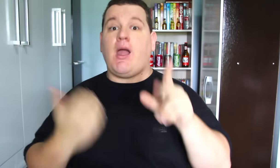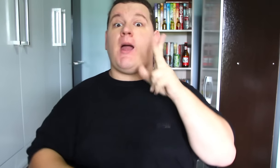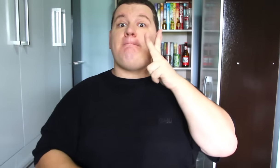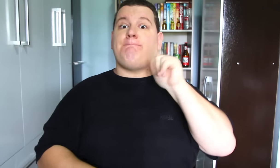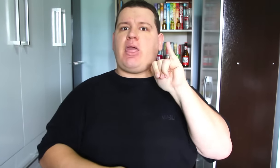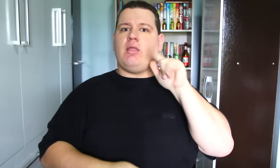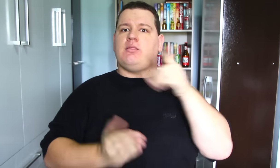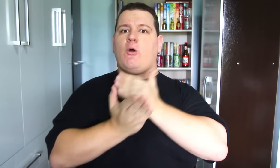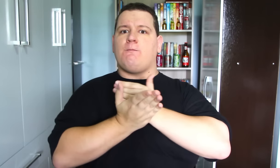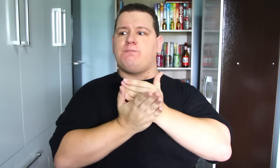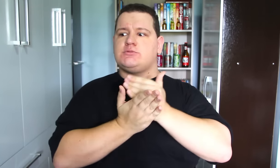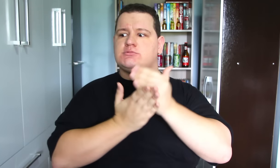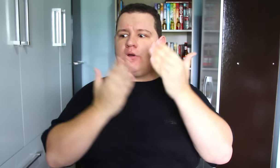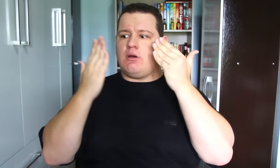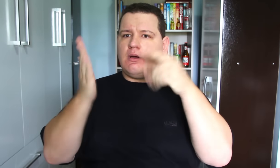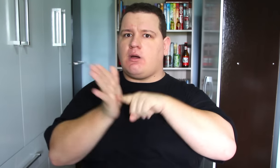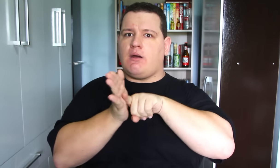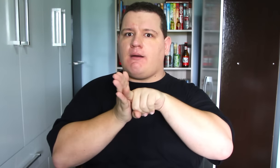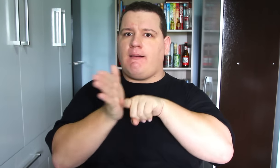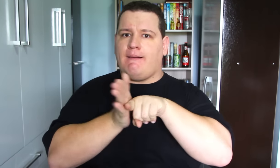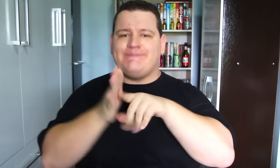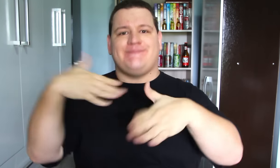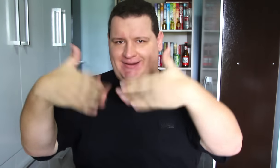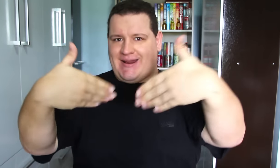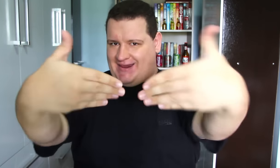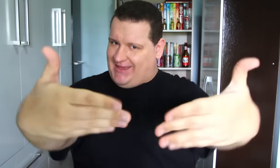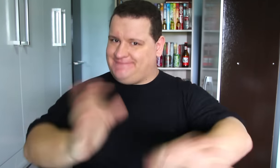O pai passou a compreender e a história segue.